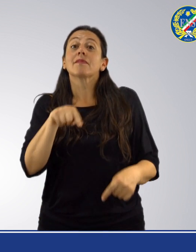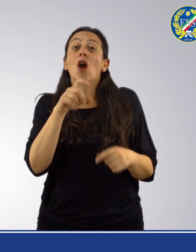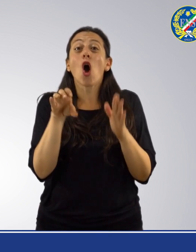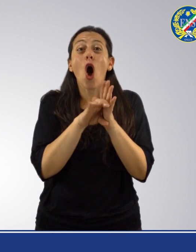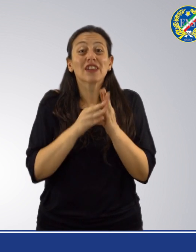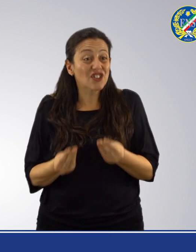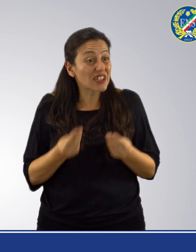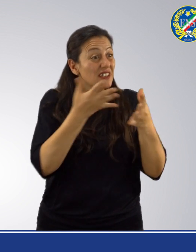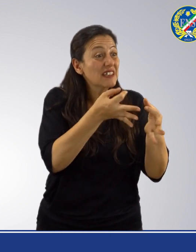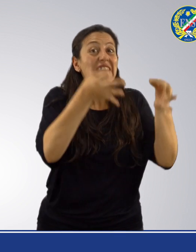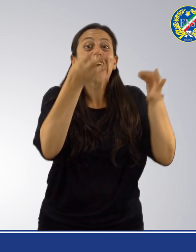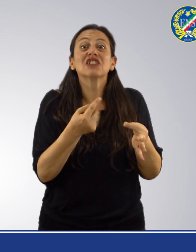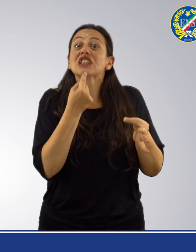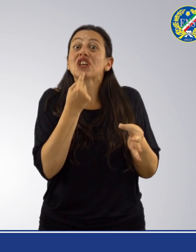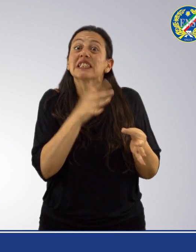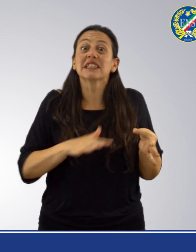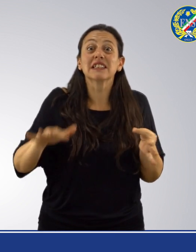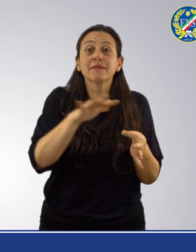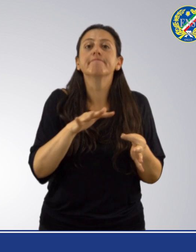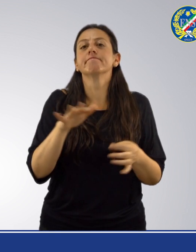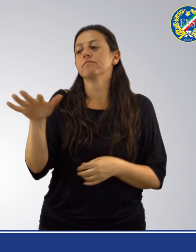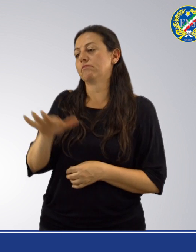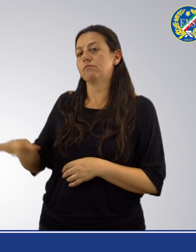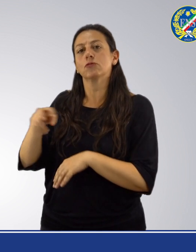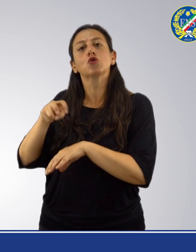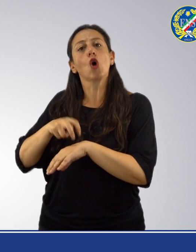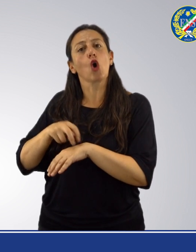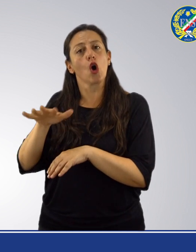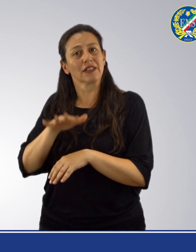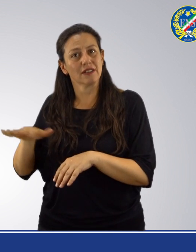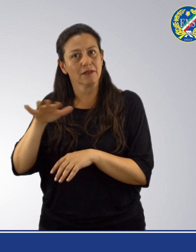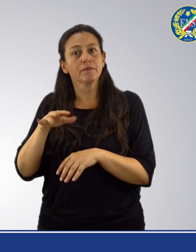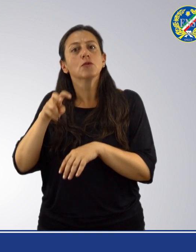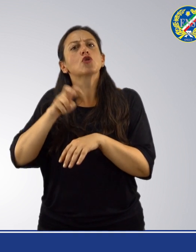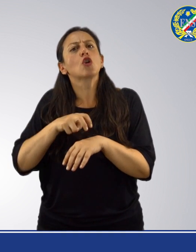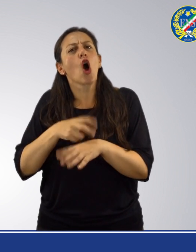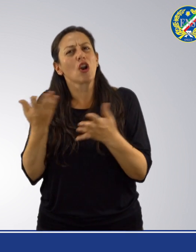Il Ministero dei Trasporti, ha aggiornato la procedura informatica di gestione delle patenti,